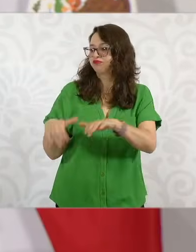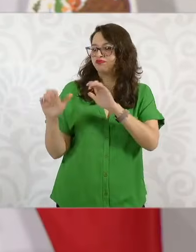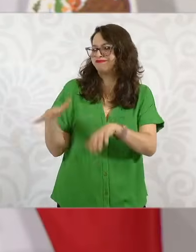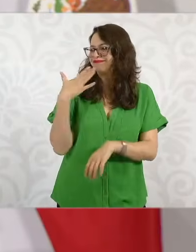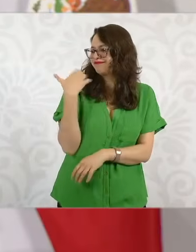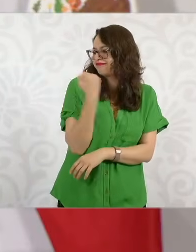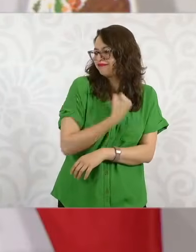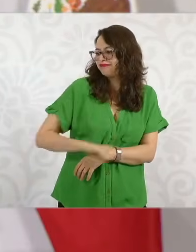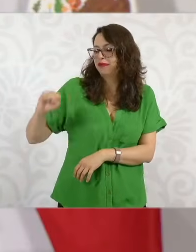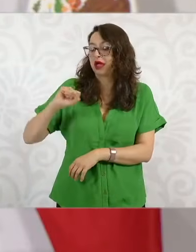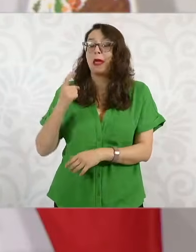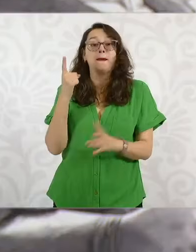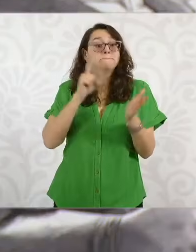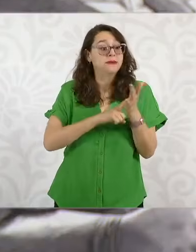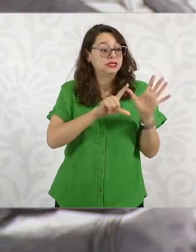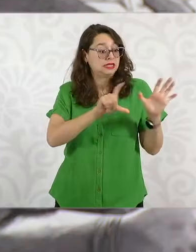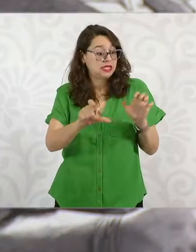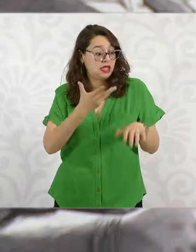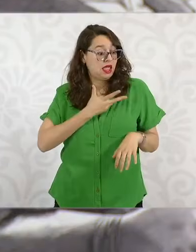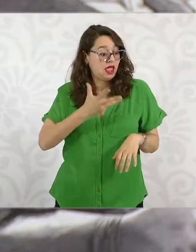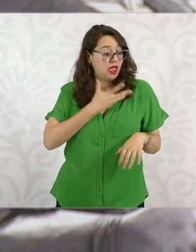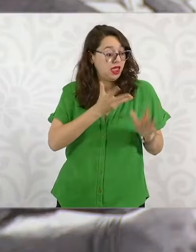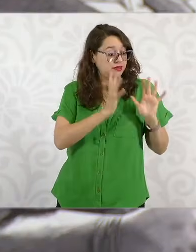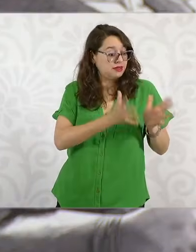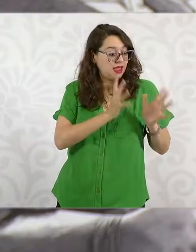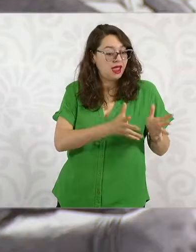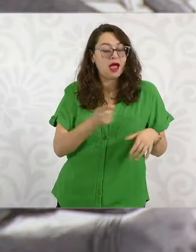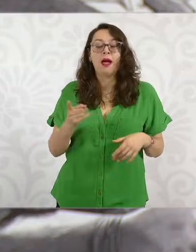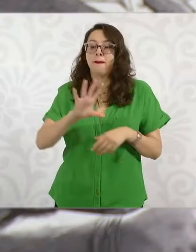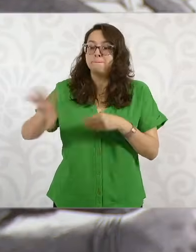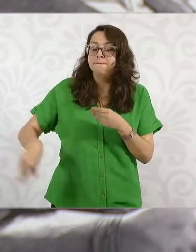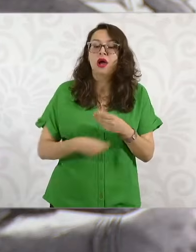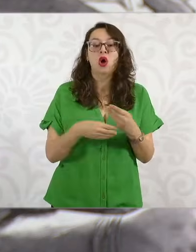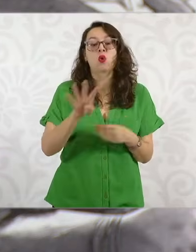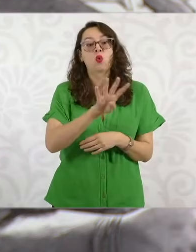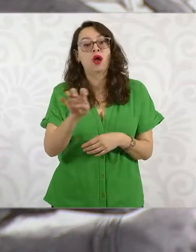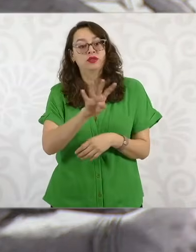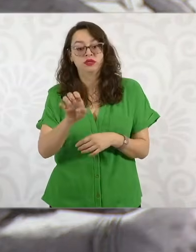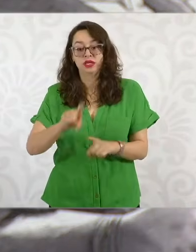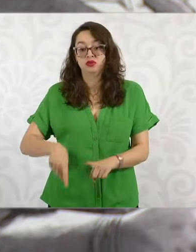17 colaboradores que ya integran Leomont, además de 400 empleos directos altamente calificados.